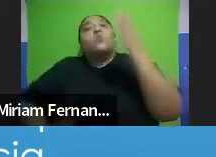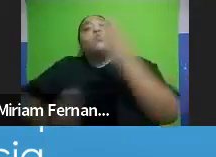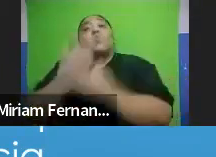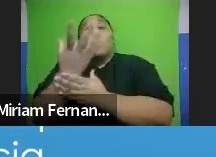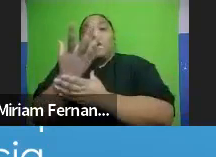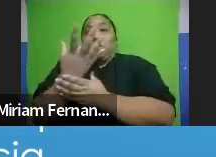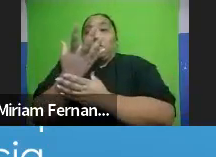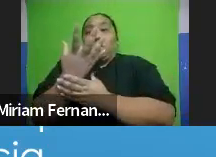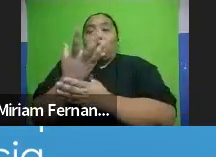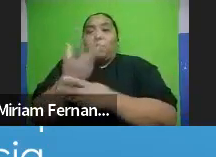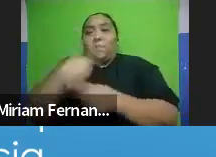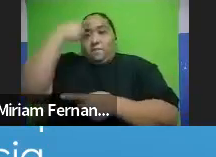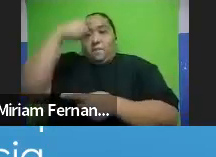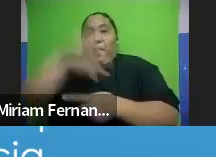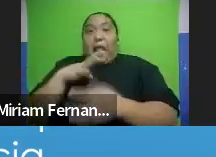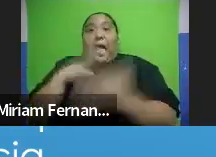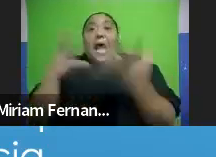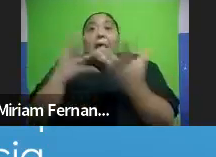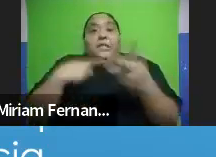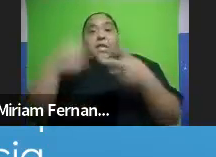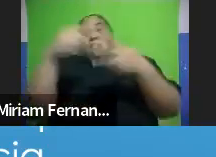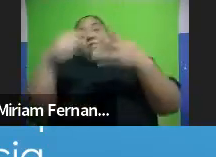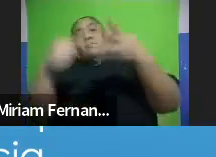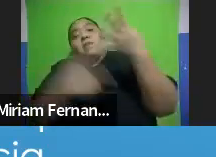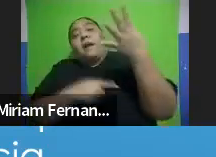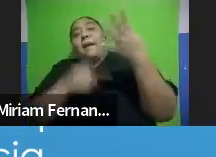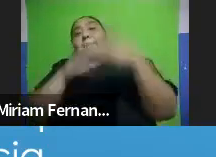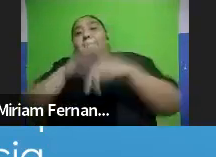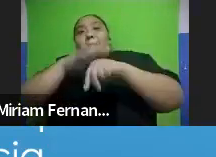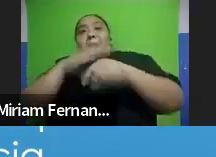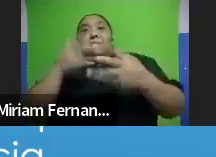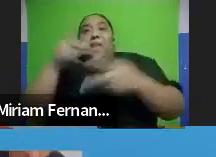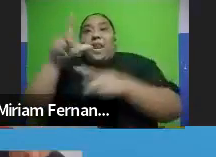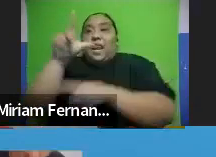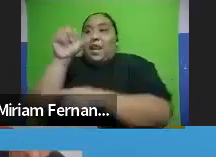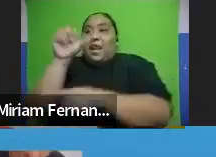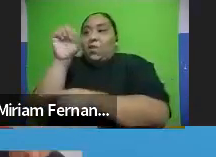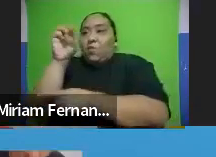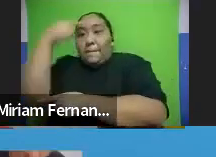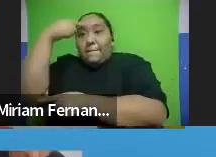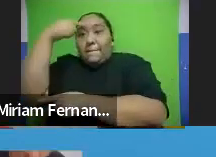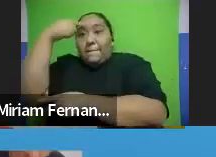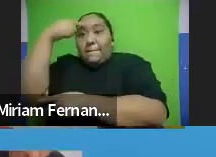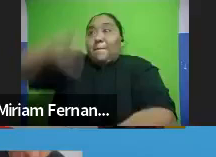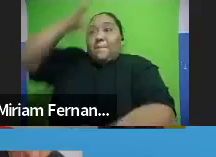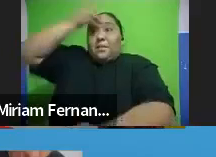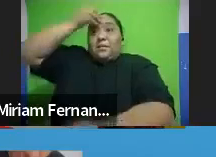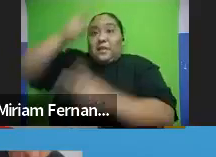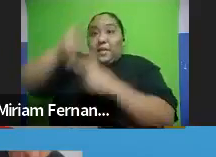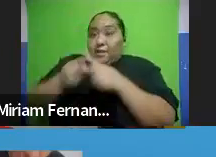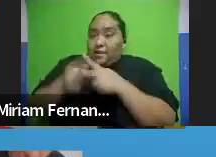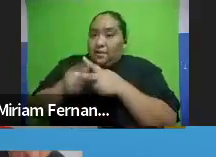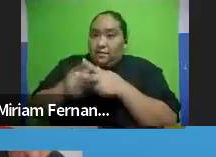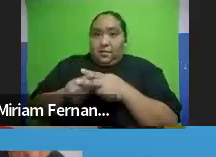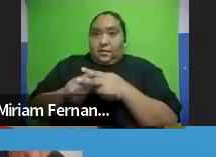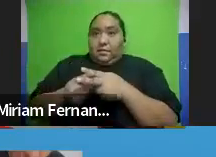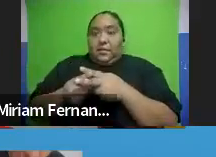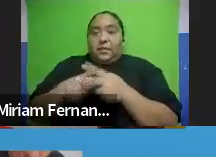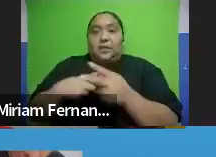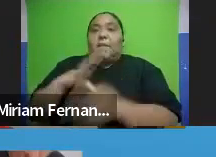son jetivo que son crear instrumentos instrumentos semióticos vidiatuos y lengua de señas para la para la construcción y aprendizaje de las matemáticas